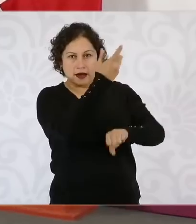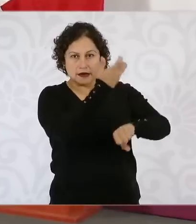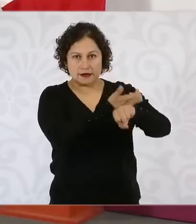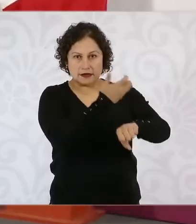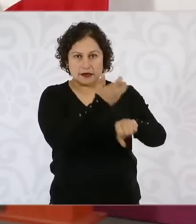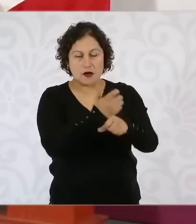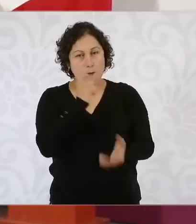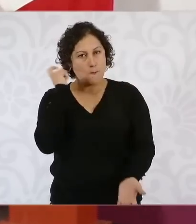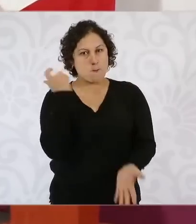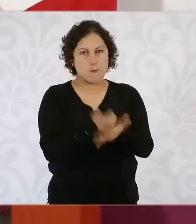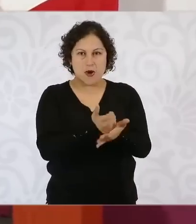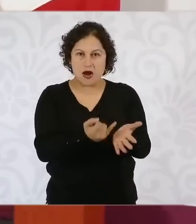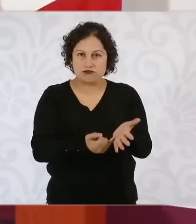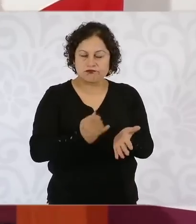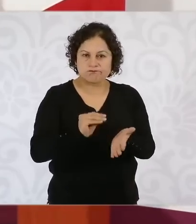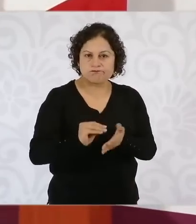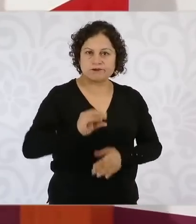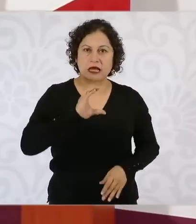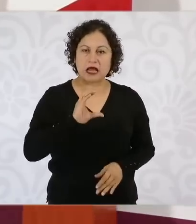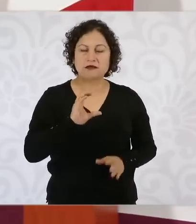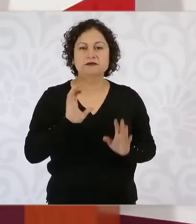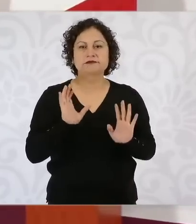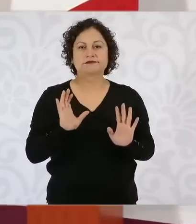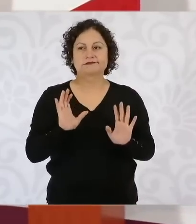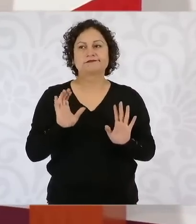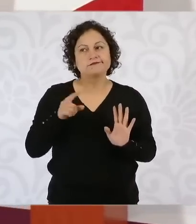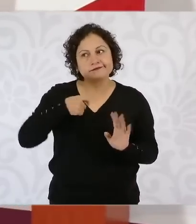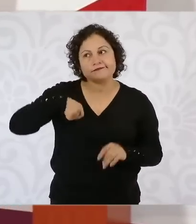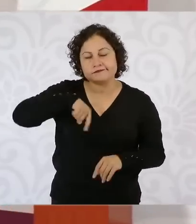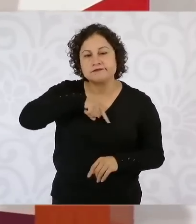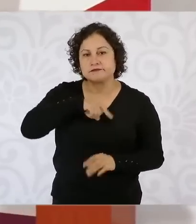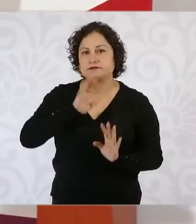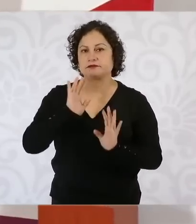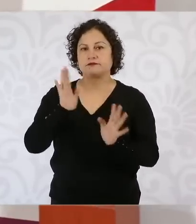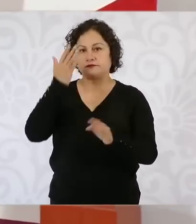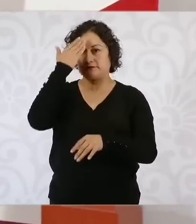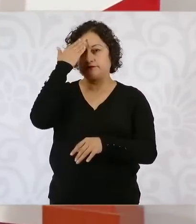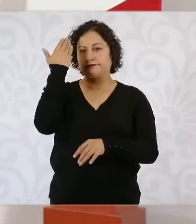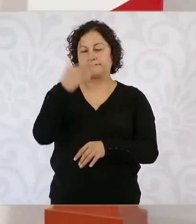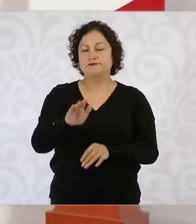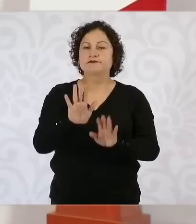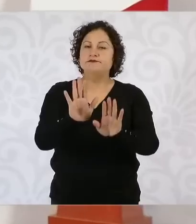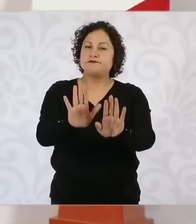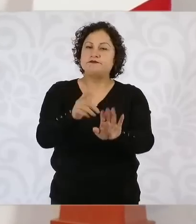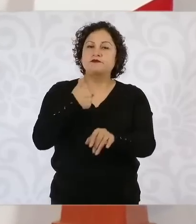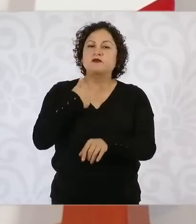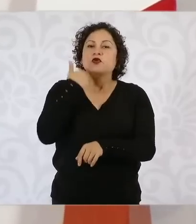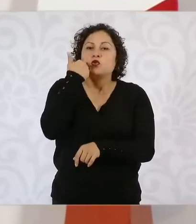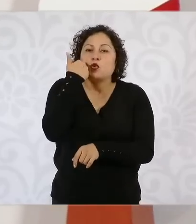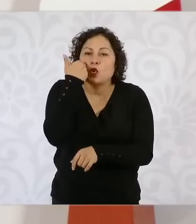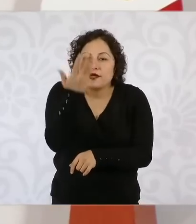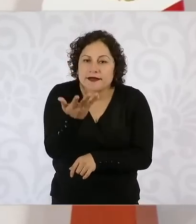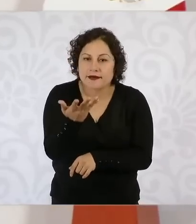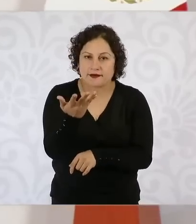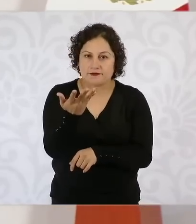primero Quiero agradecer porque la verdad es que fue abrumador la cantidad de personas